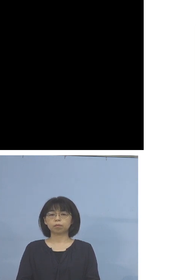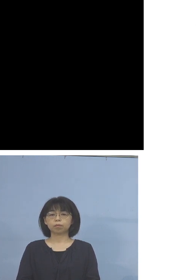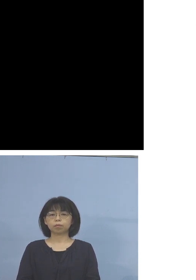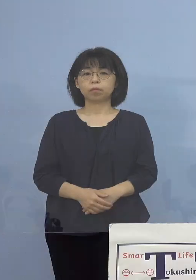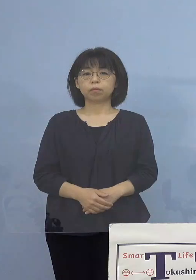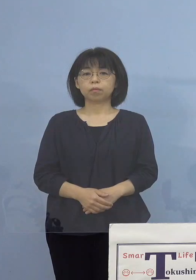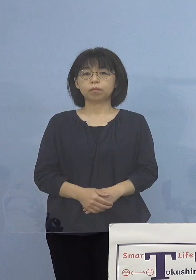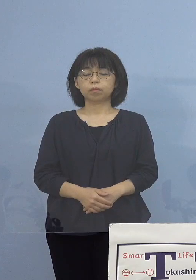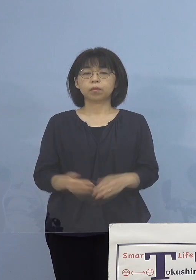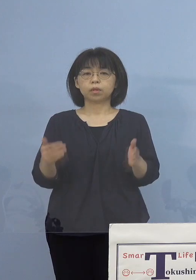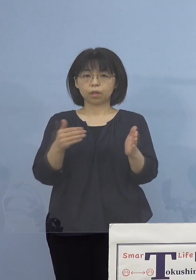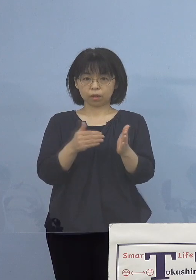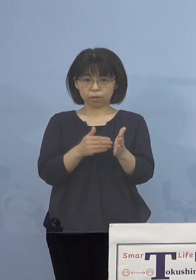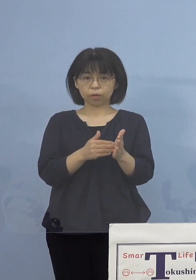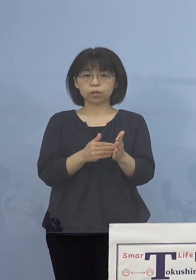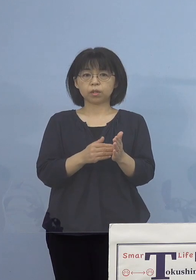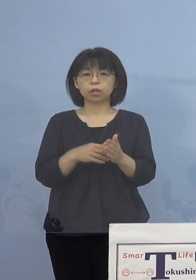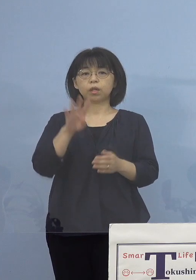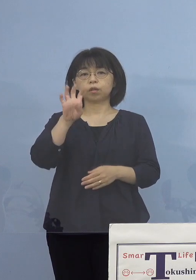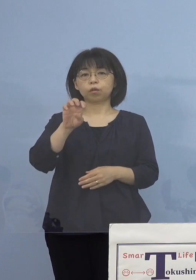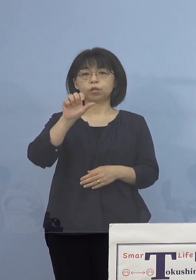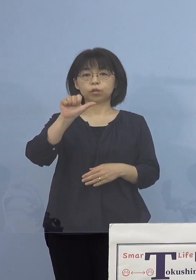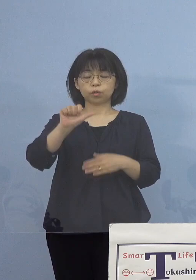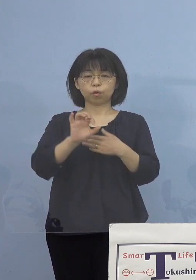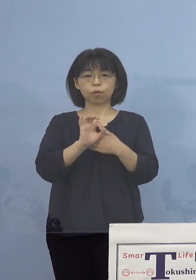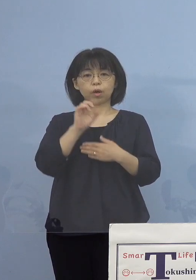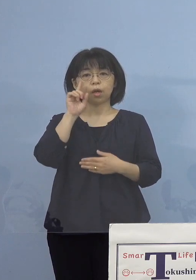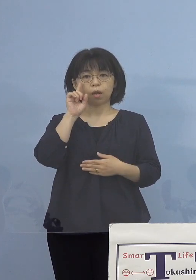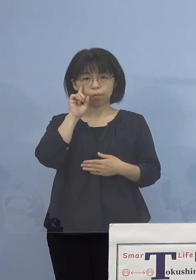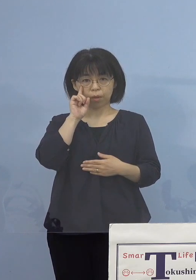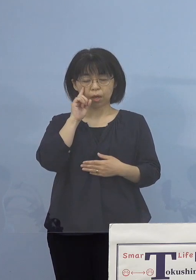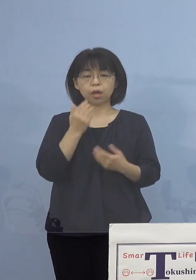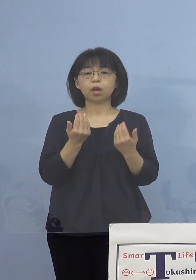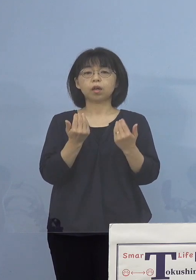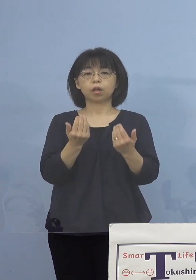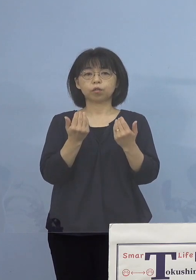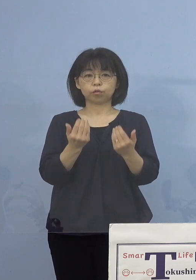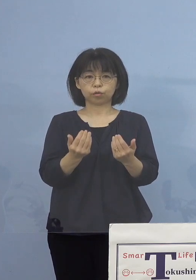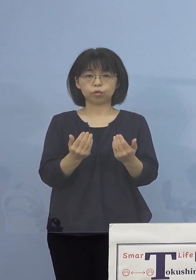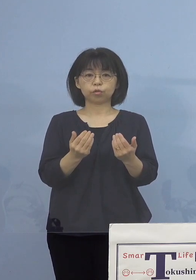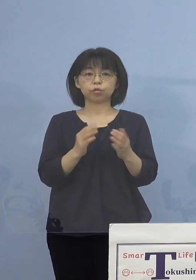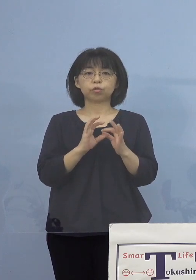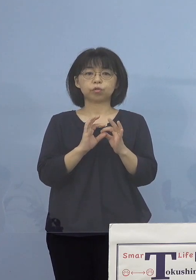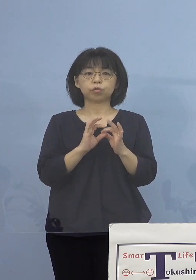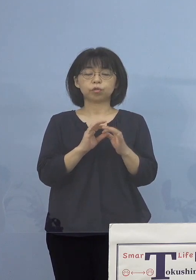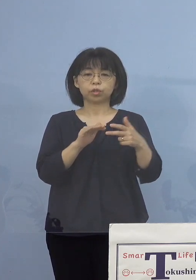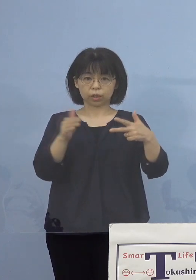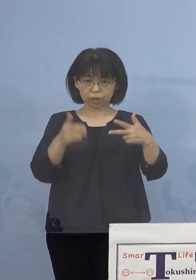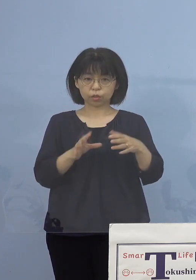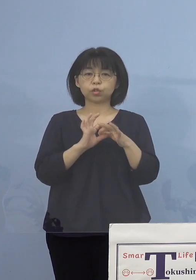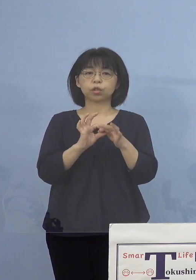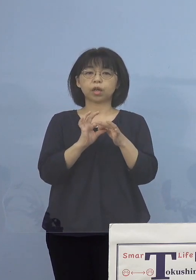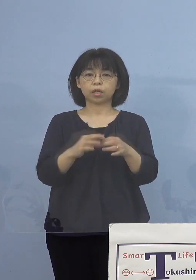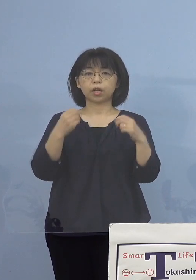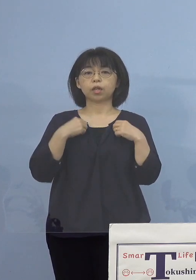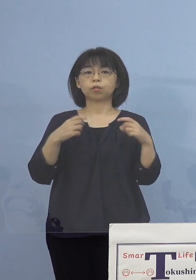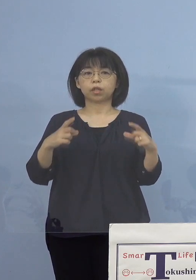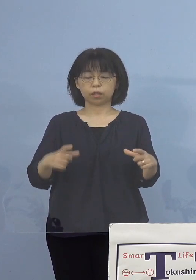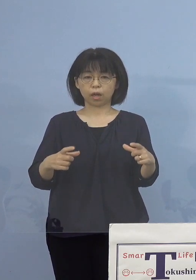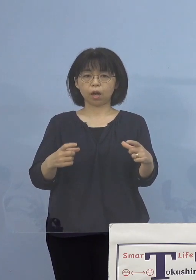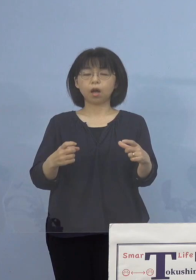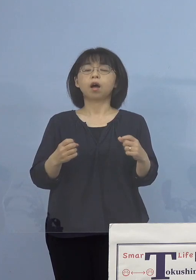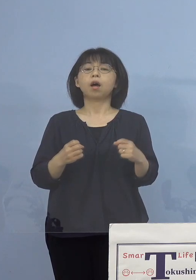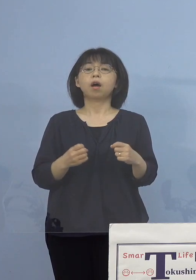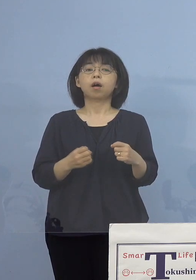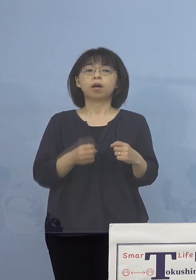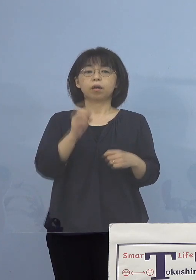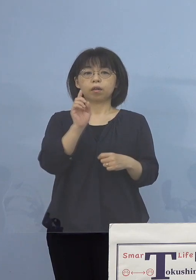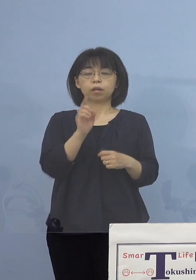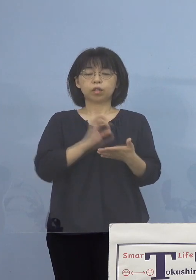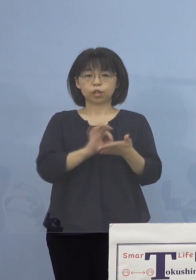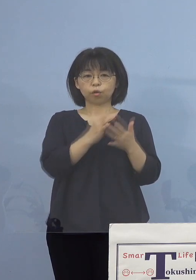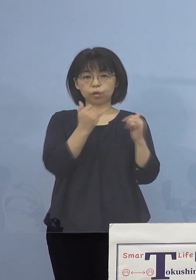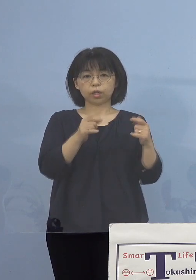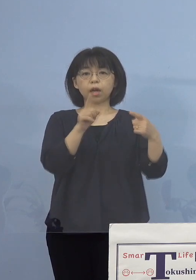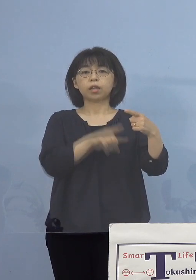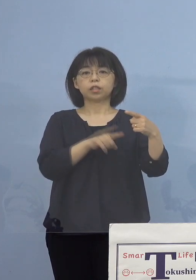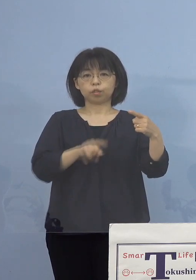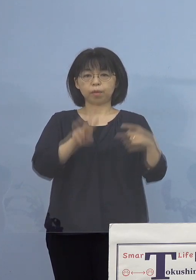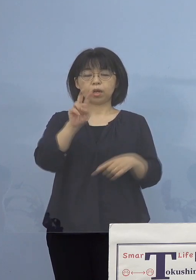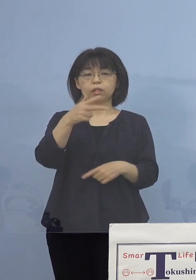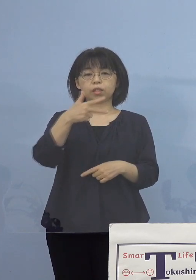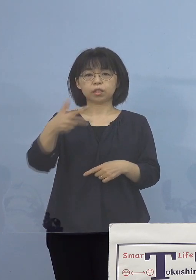最後に、「45例目学習関係施設クラスター」について 新たに利用者1名、二次感染7名の陽性が確認されました